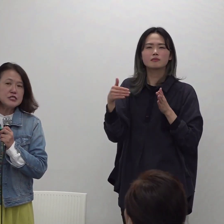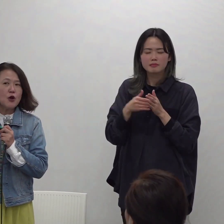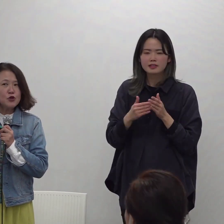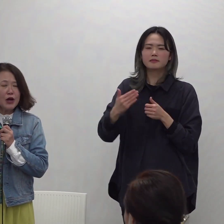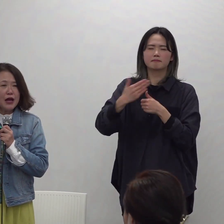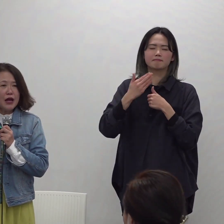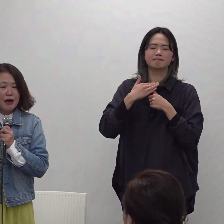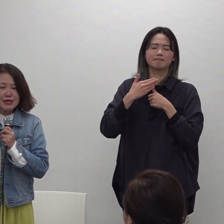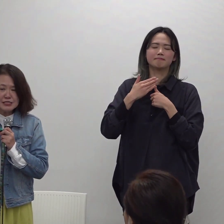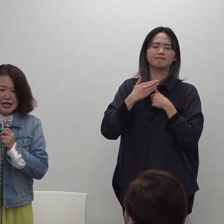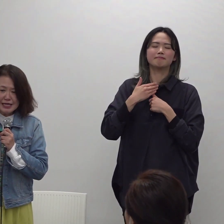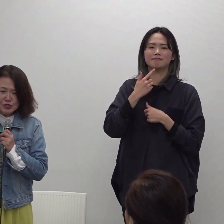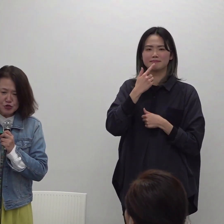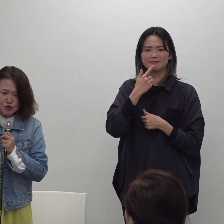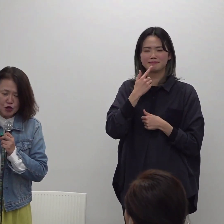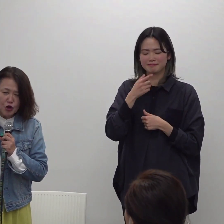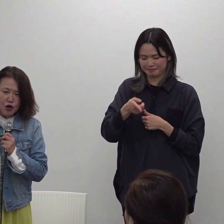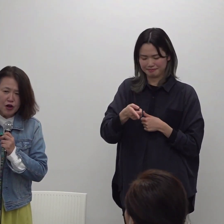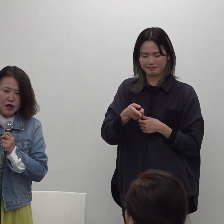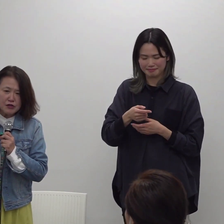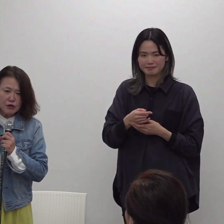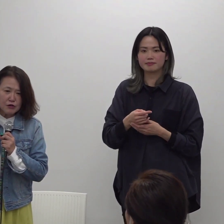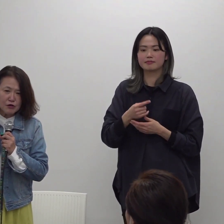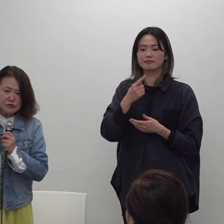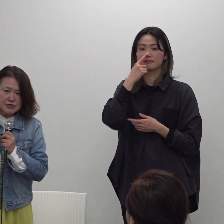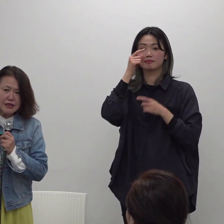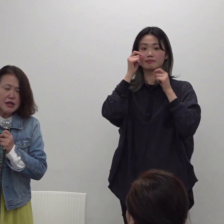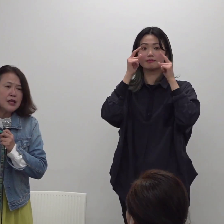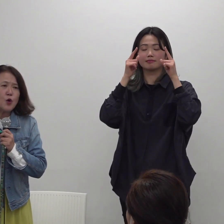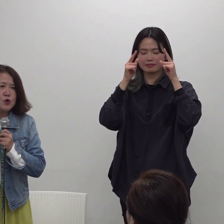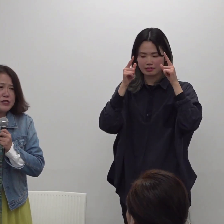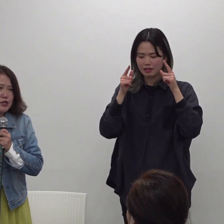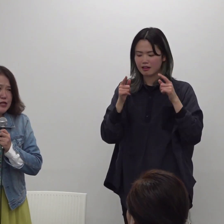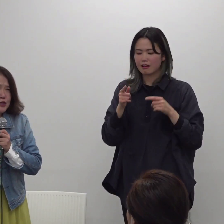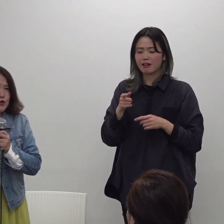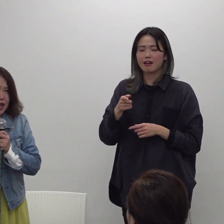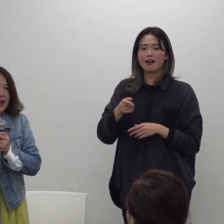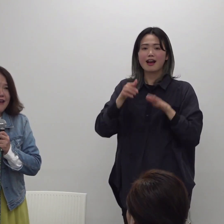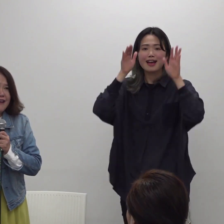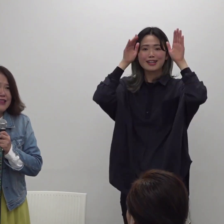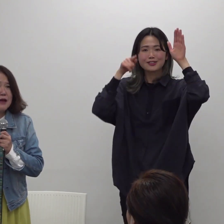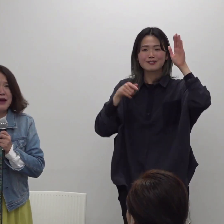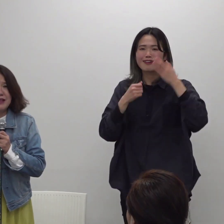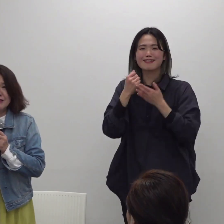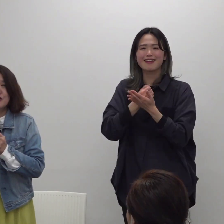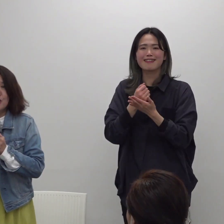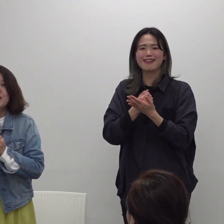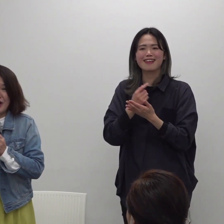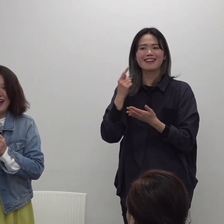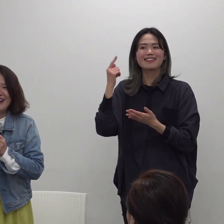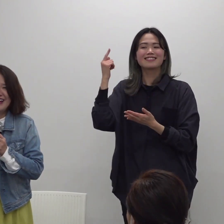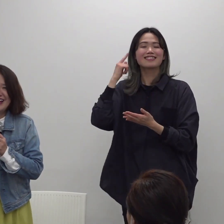そして音は私が気づくと残念なことに犬なので「タイマー鳴ってるよ」とか